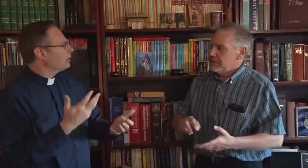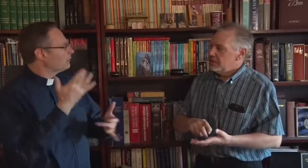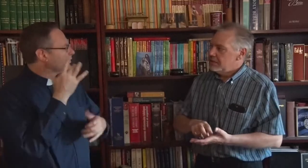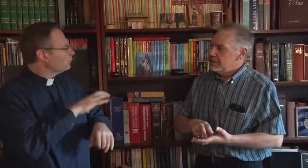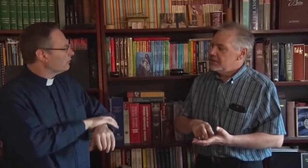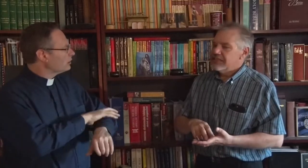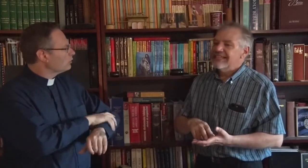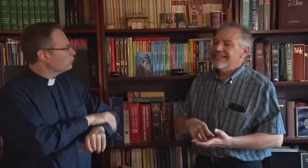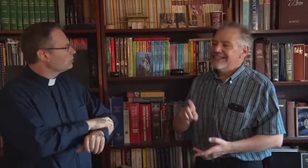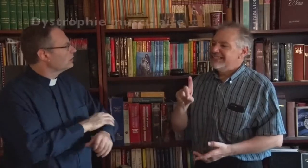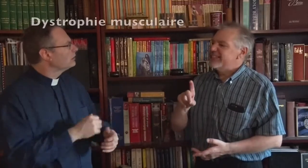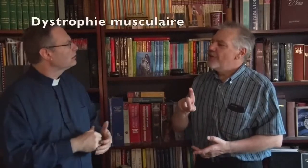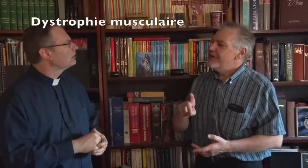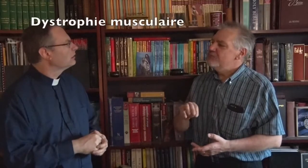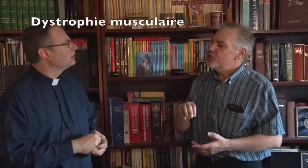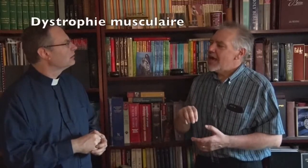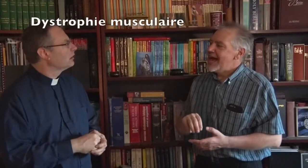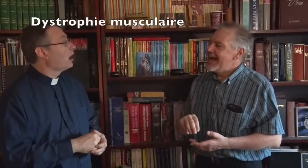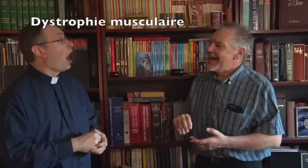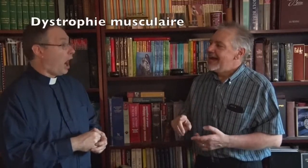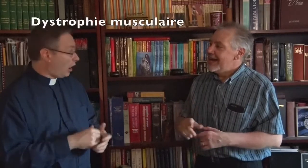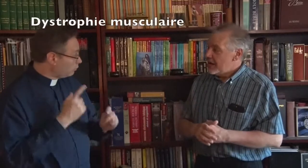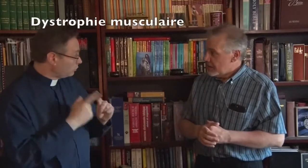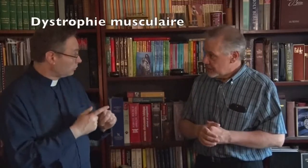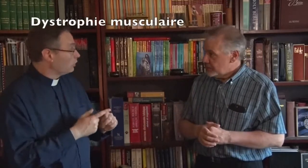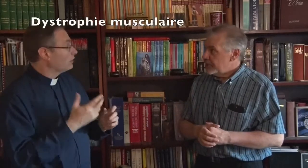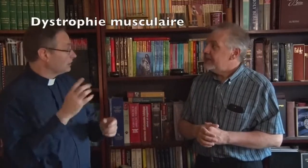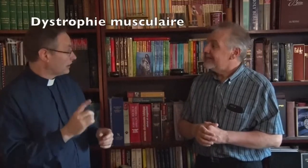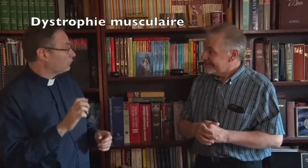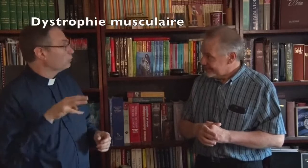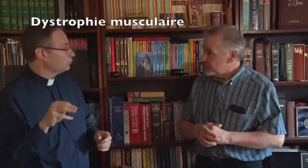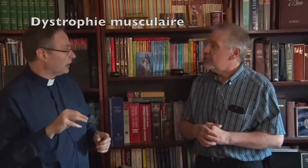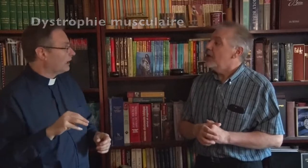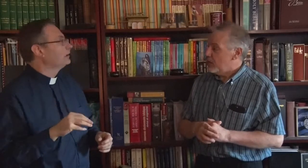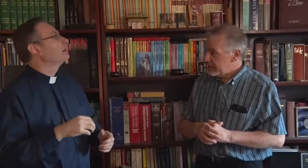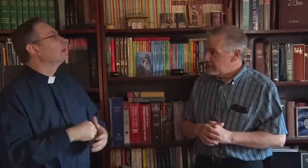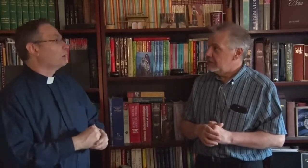C’était quoi ta maladie de muscle? La dystrophie musculaire. En plus tu avais la dystrophie musculaire